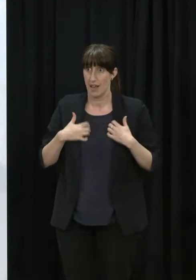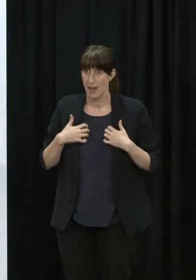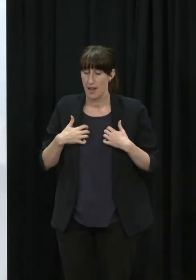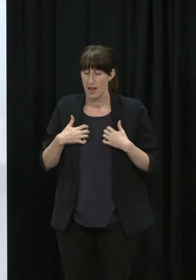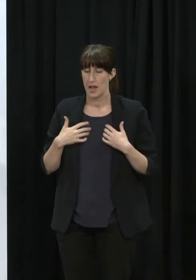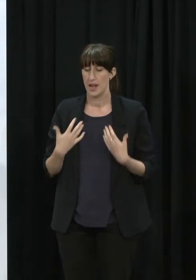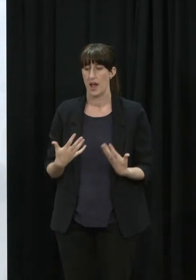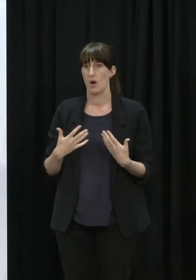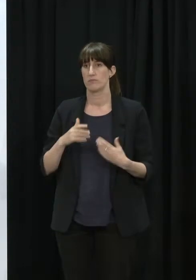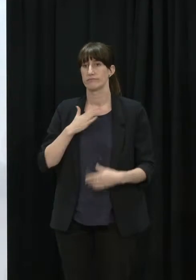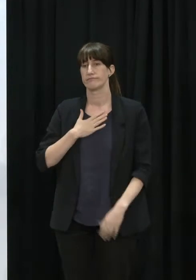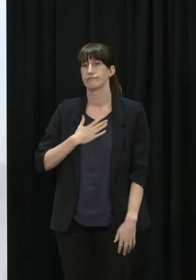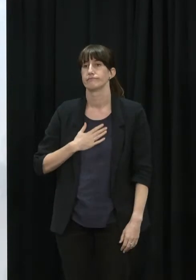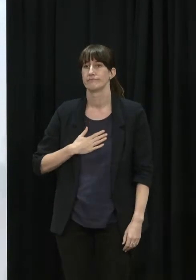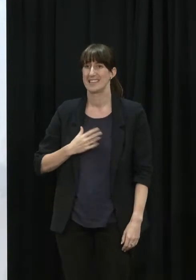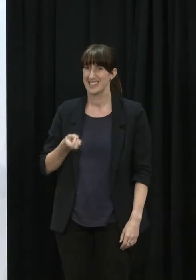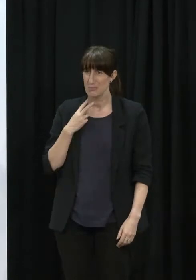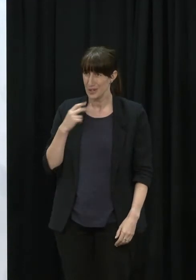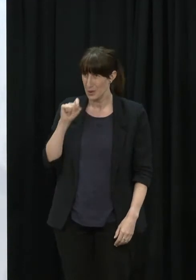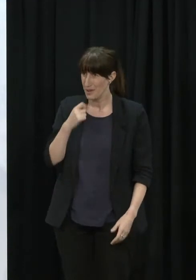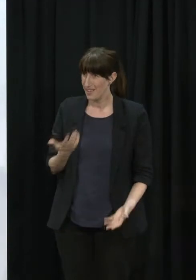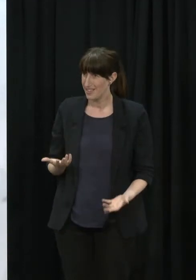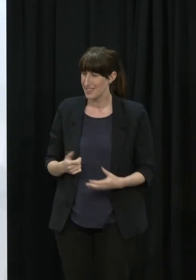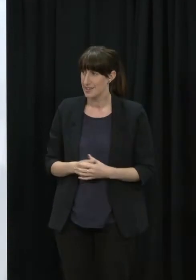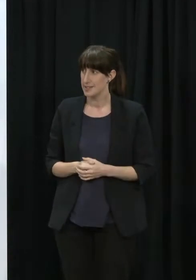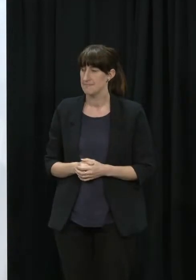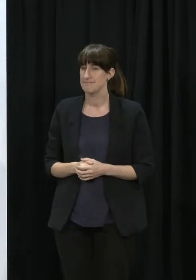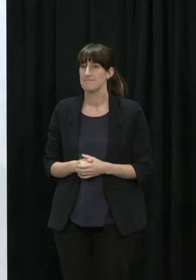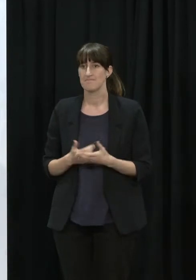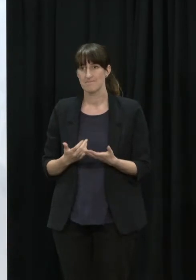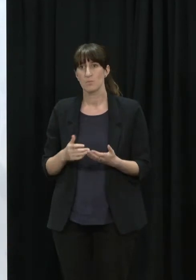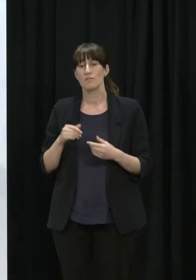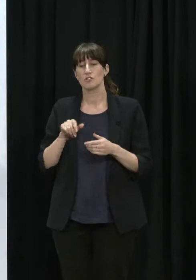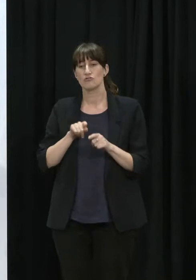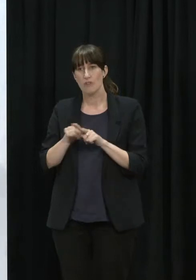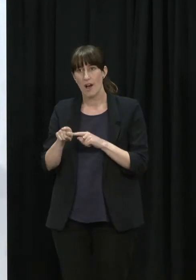nga whanau me nga tangata i piri ki Ahitereiria e ngana ana ki te tiki ka hoki mai ki Aotearoa me te tumanako katoa i tera